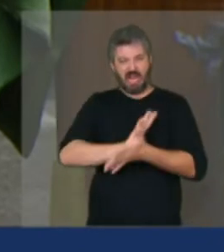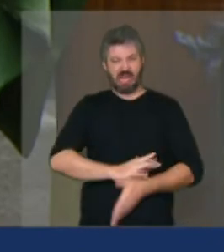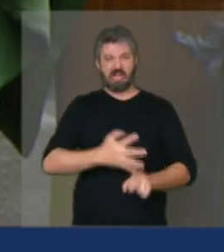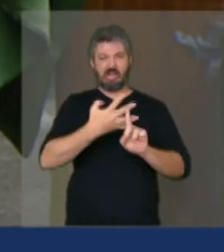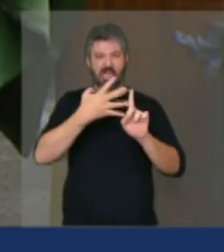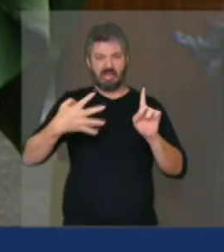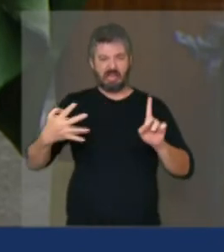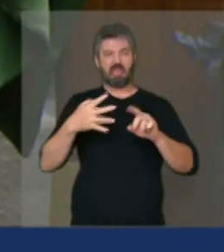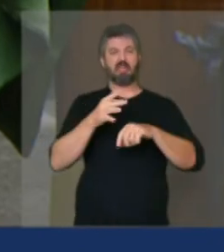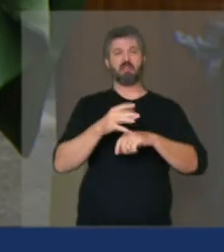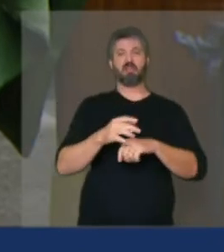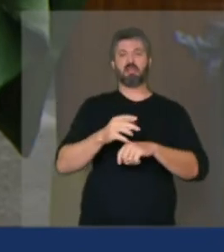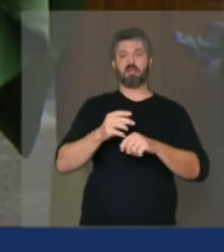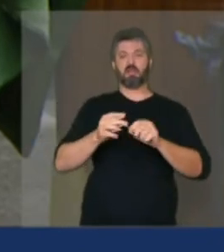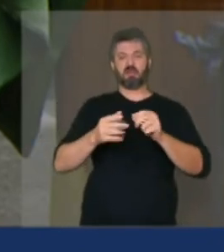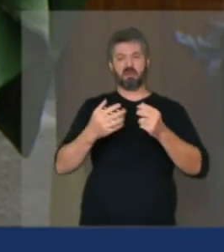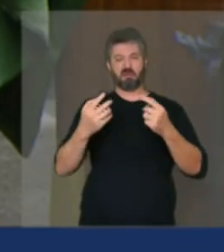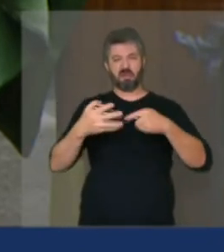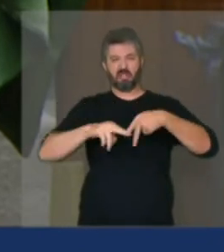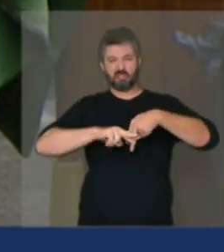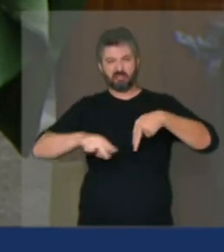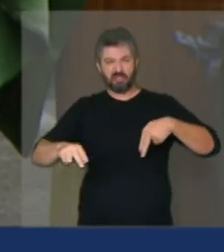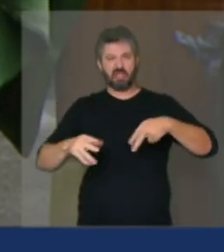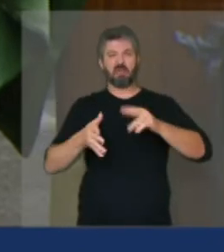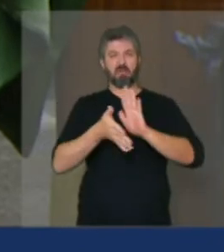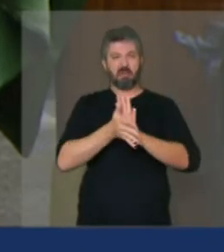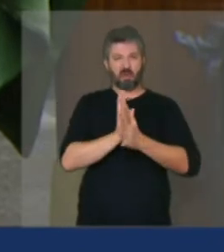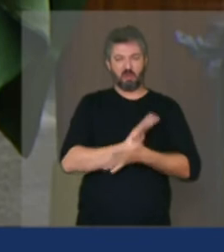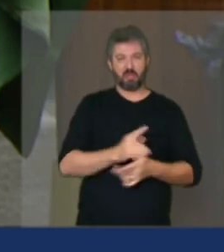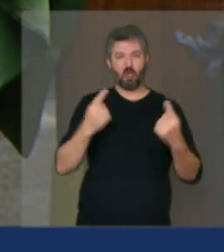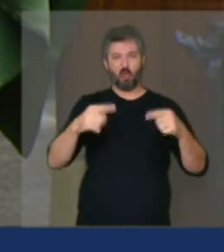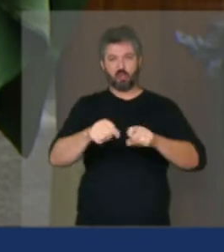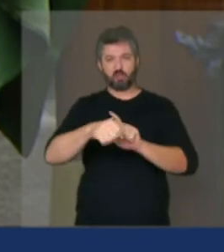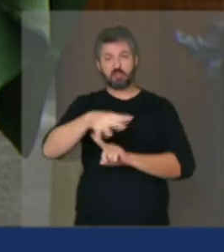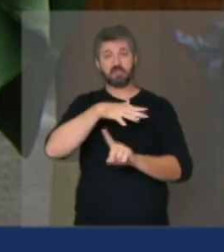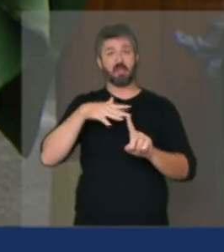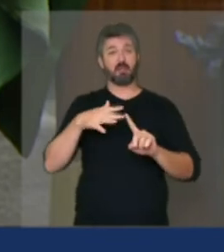MACHISMO CONTRA A SOCIEDADE E ISSO É REPLICADO NAS REDES SOCIAIS PELOS SEUS SEGUIDORES, ISSO É REPLICADO PELAS